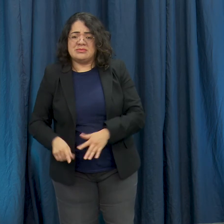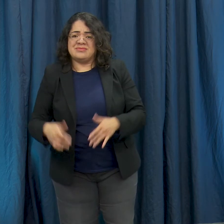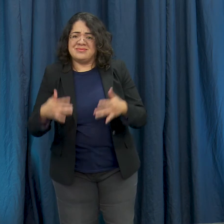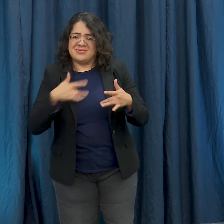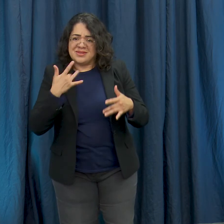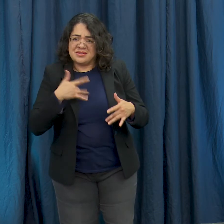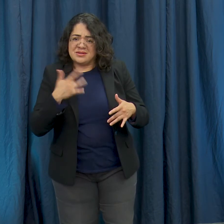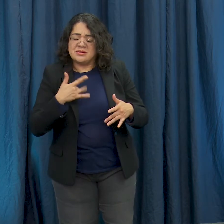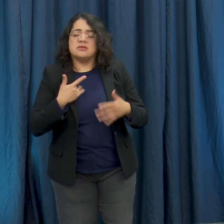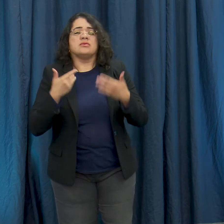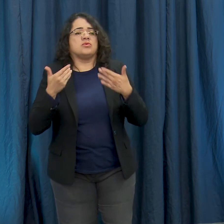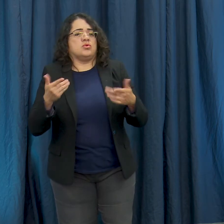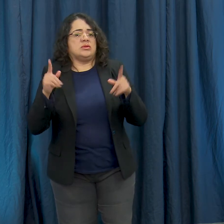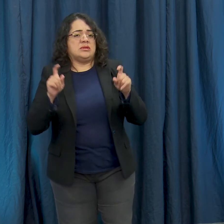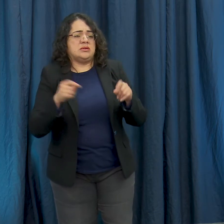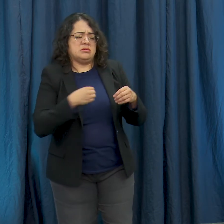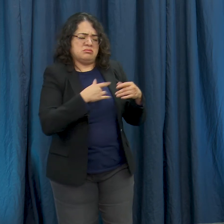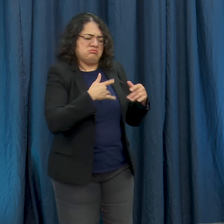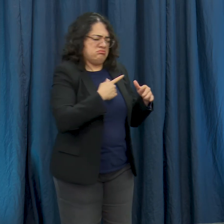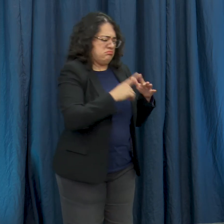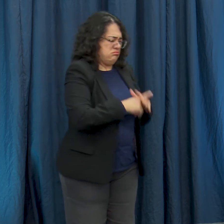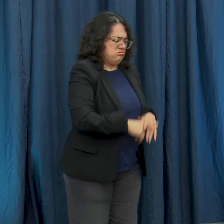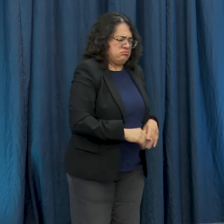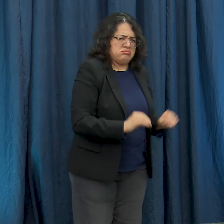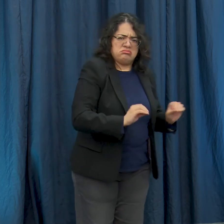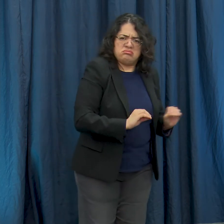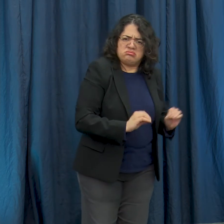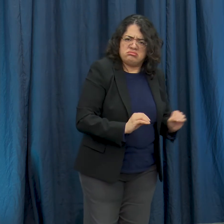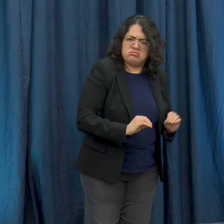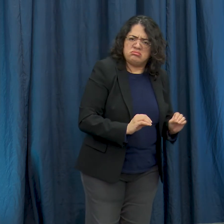Gizella Previn las pruebas tambien estan disponible --is para todos los